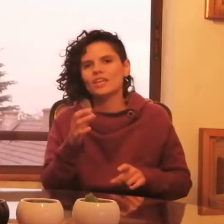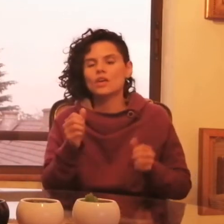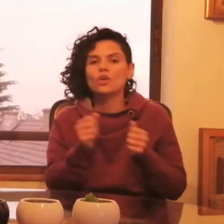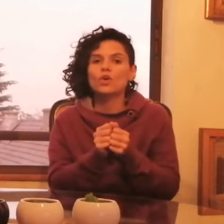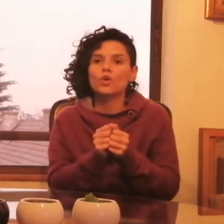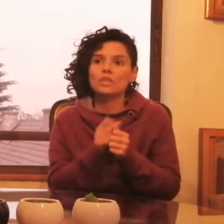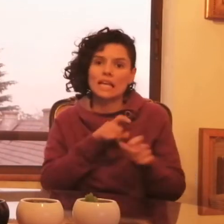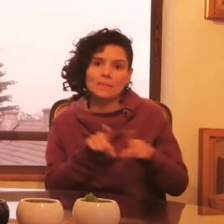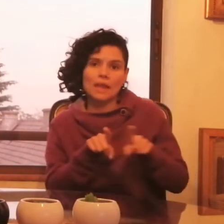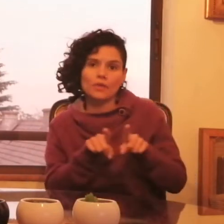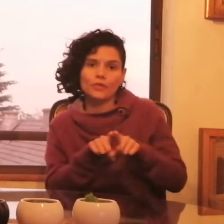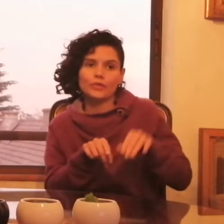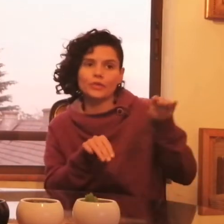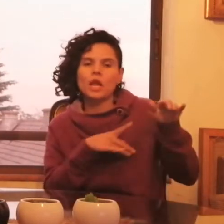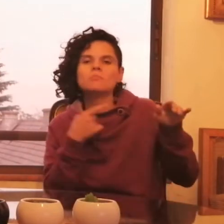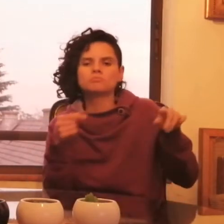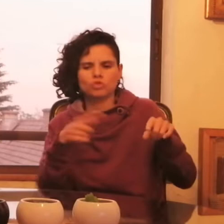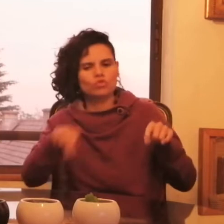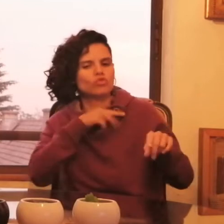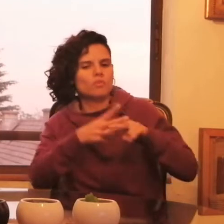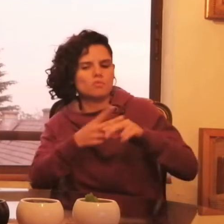dijimos vamos a hacer un estudio nosotros